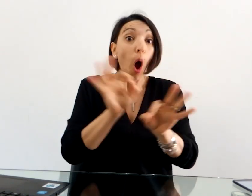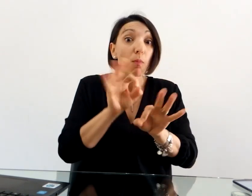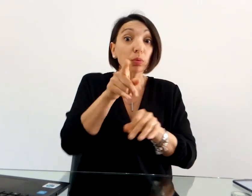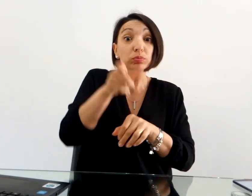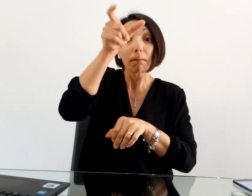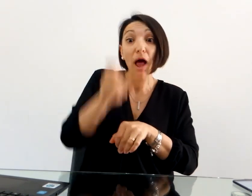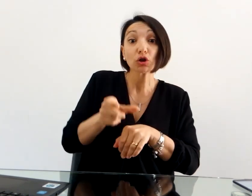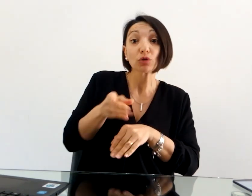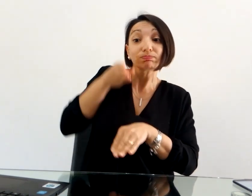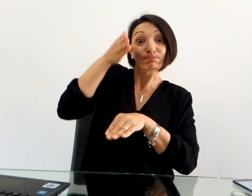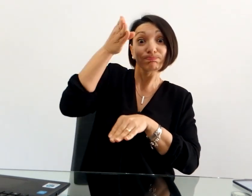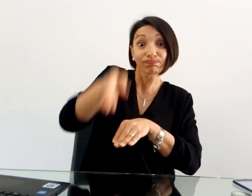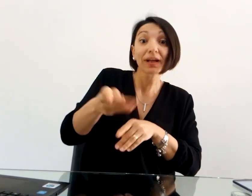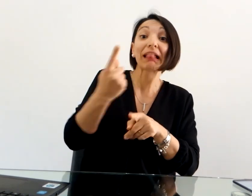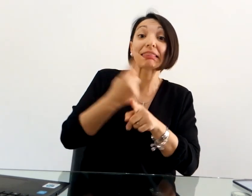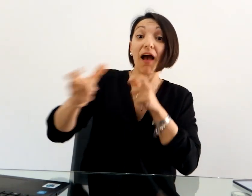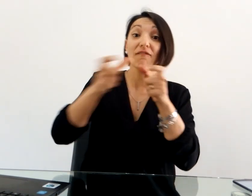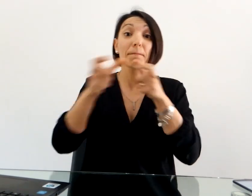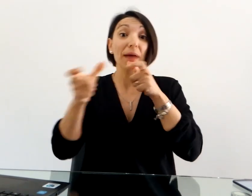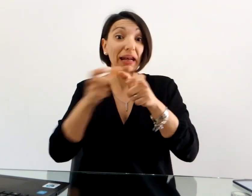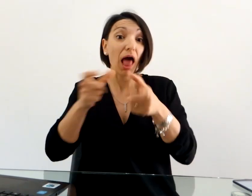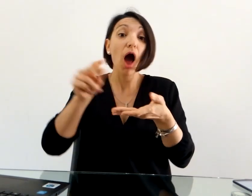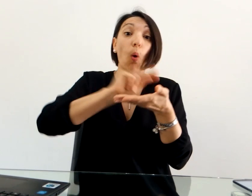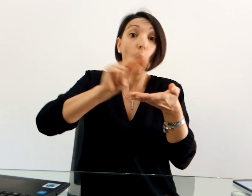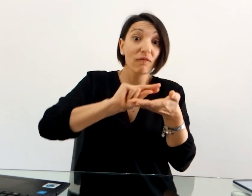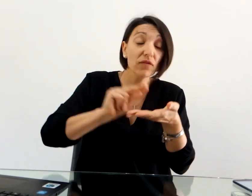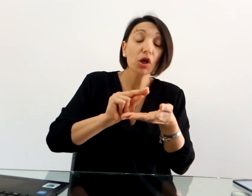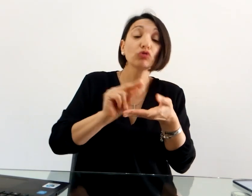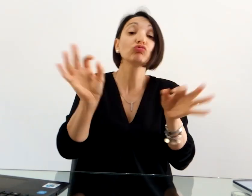oppure puoi usare VEASYT Live! se devi incontrare con una persona